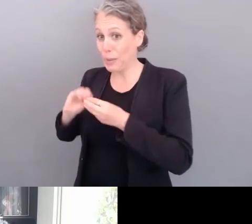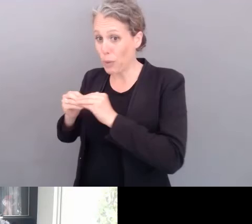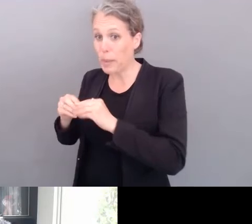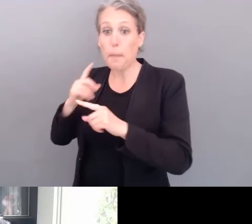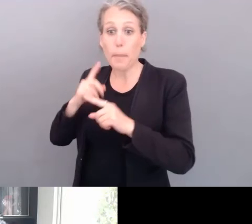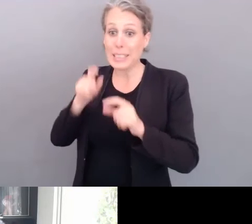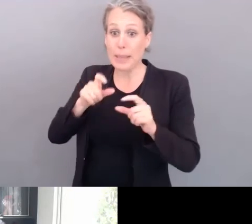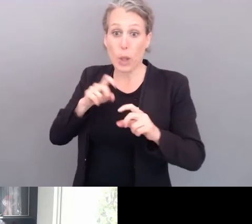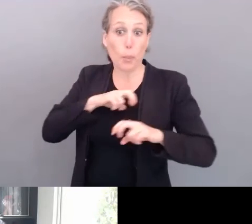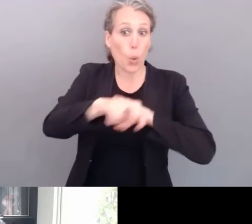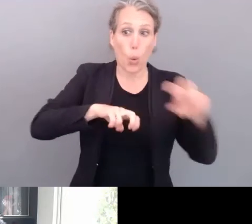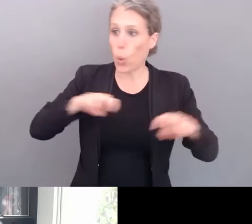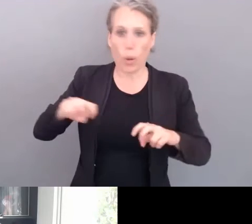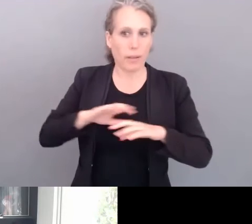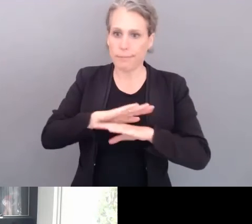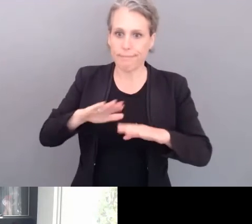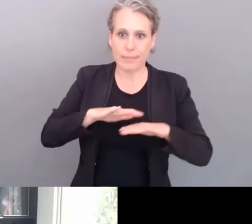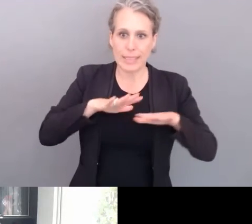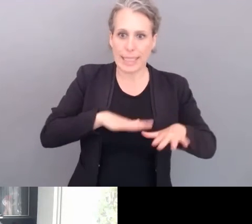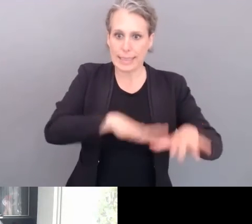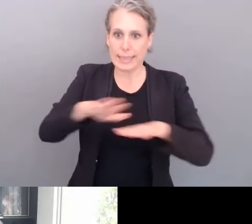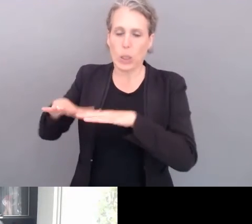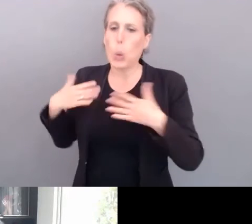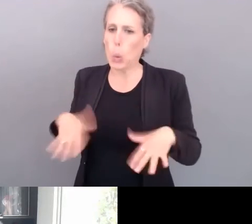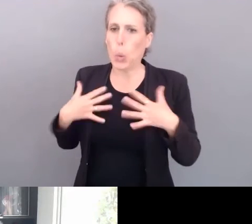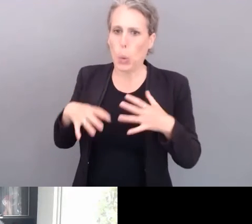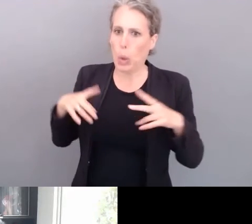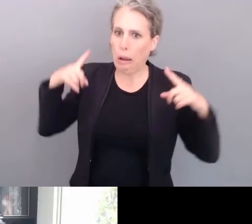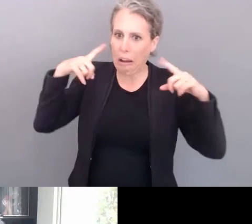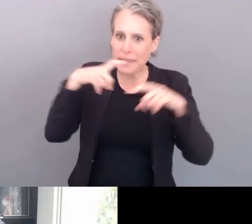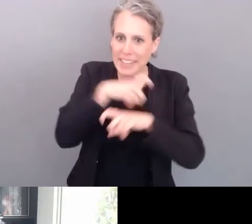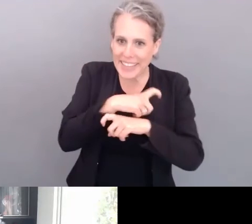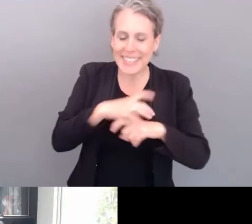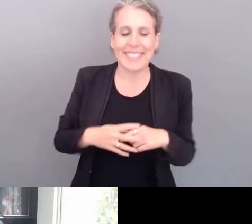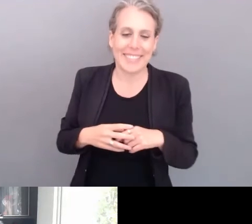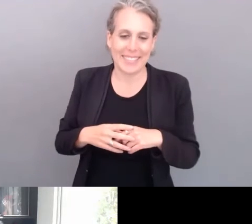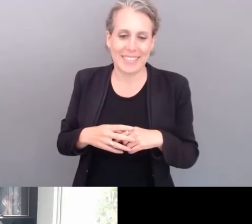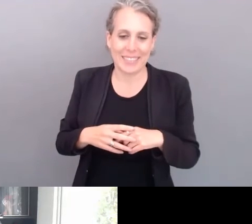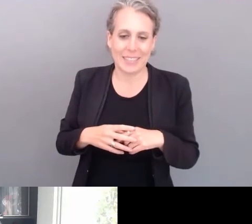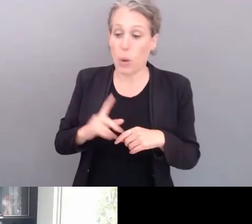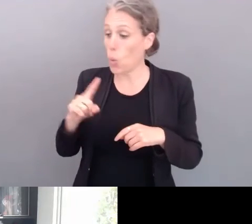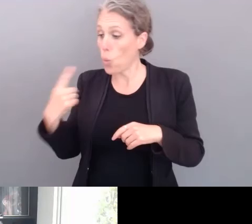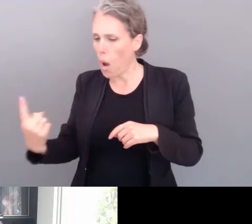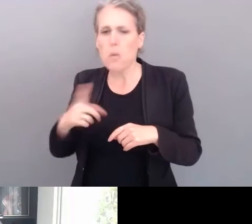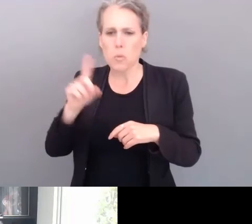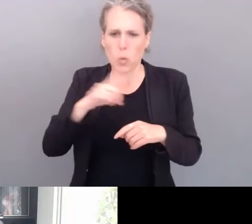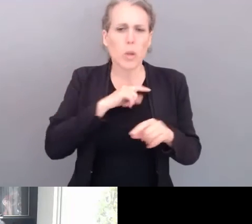lo que fue toda su experiencia, fue muy difícil, está bien, porque además de la comunicación emite la restricción